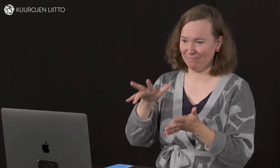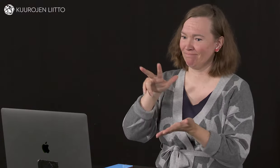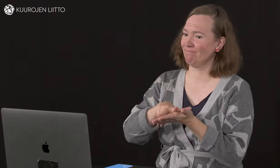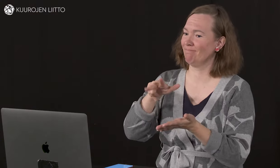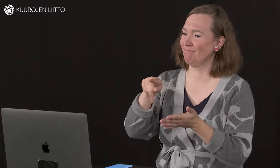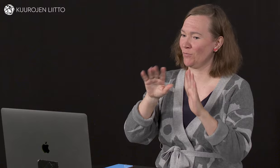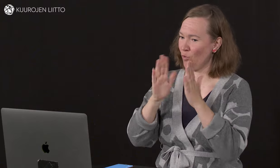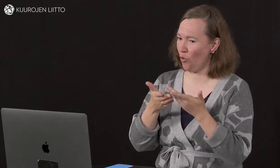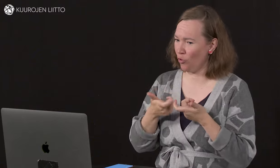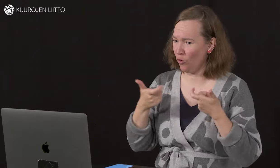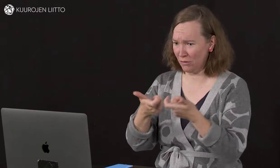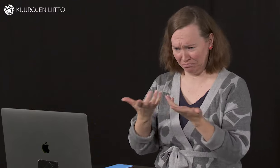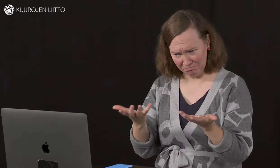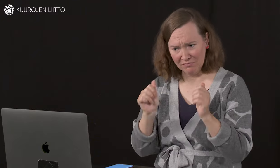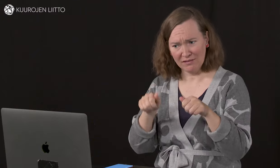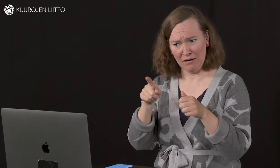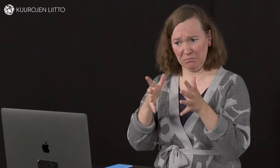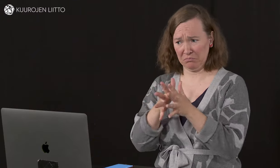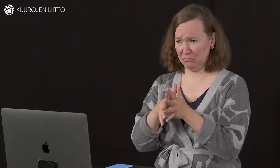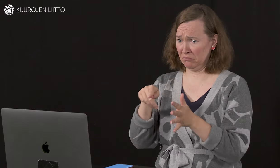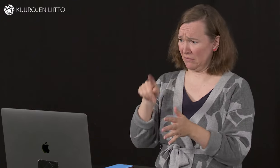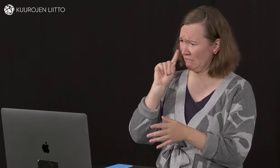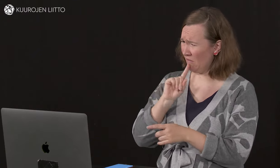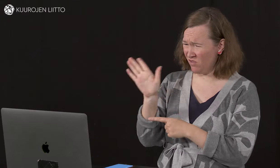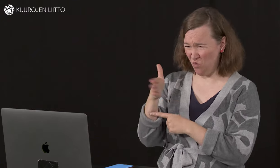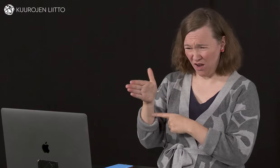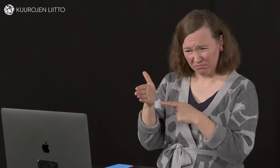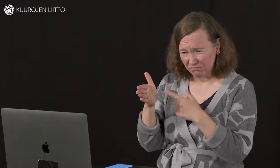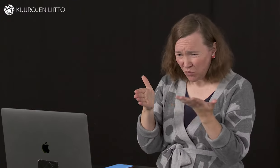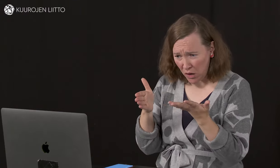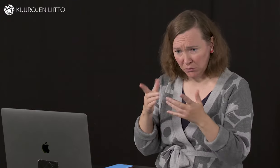Se hyväksyttiin käyttöön maailmankongressissa. Voitko kertoa enemmän siitä, mikä kuurojen lippu oikein on?